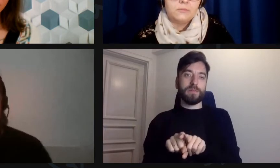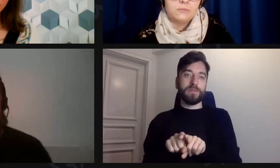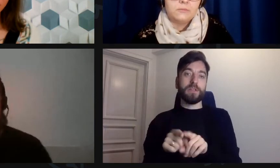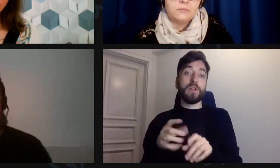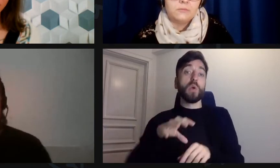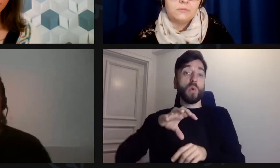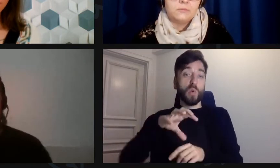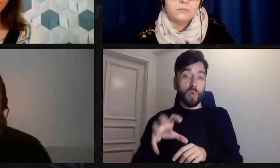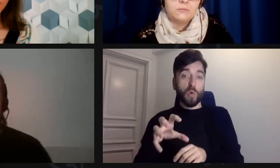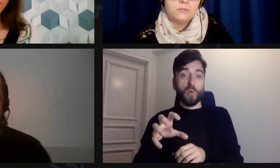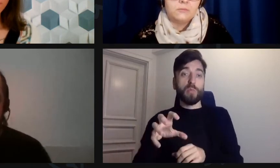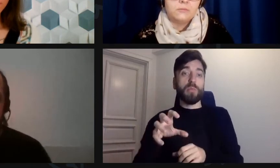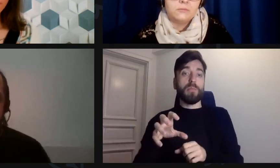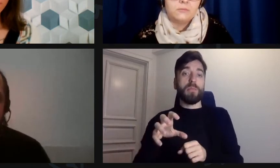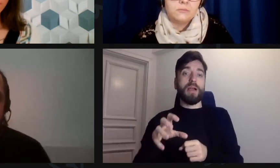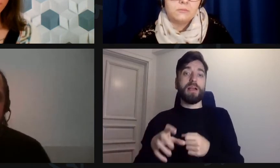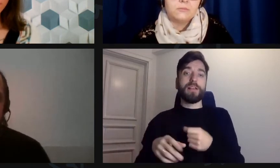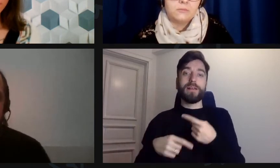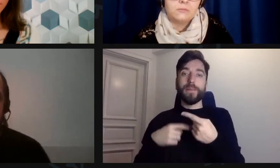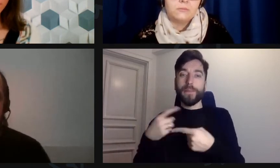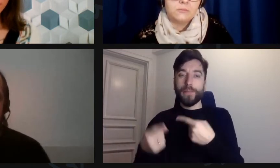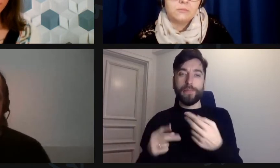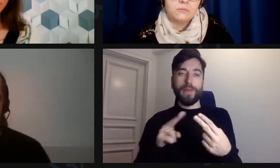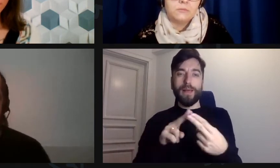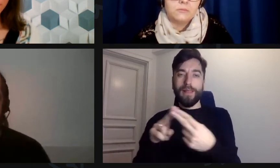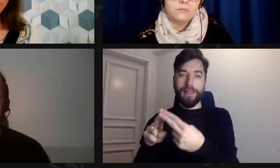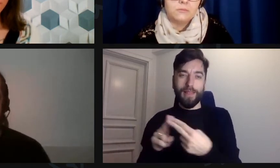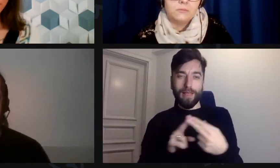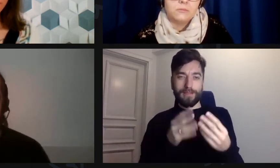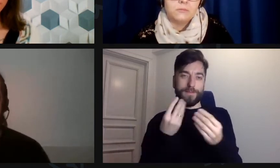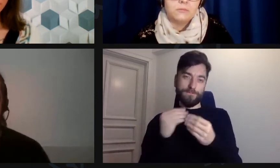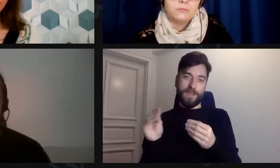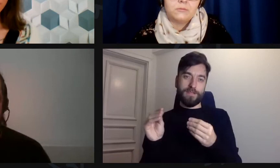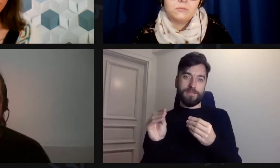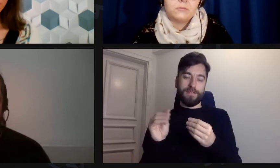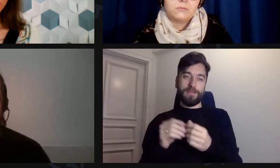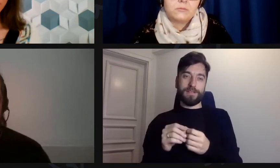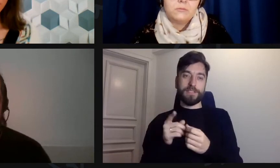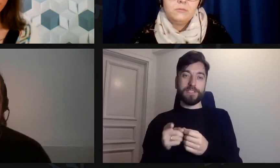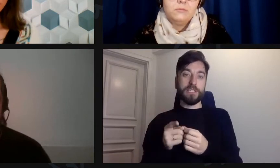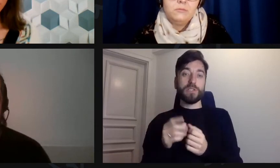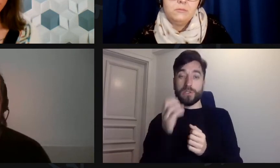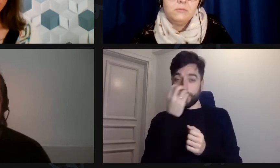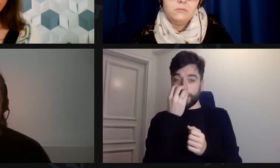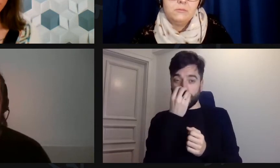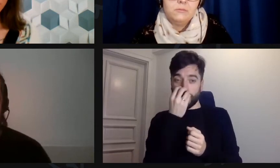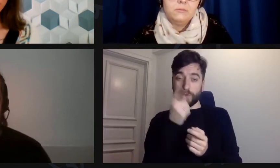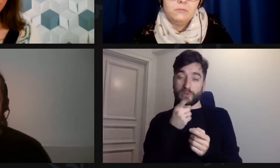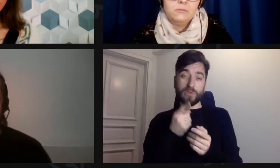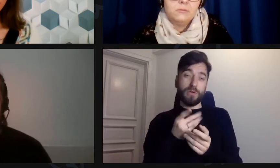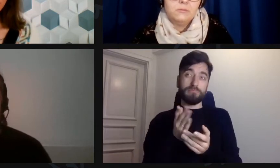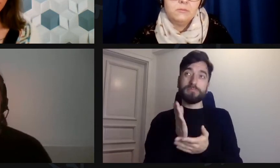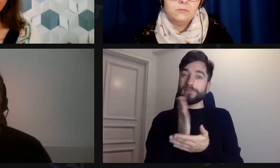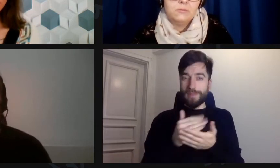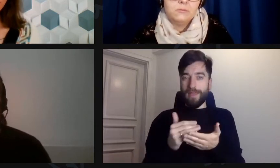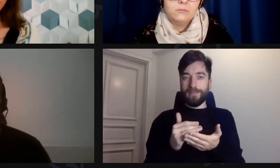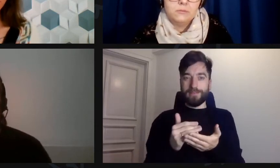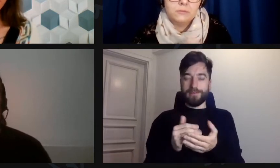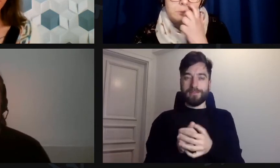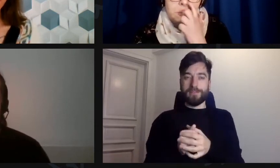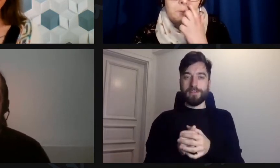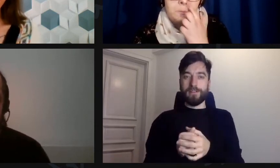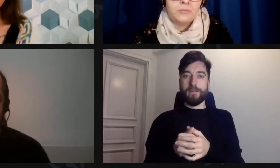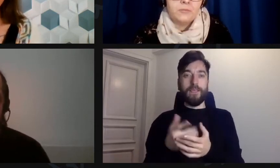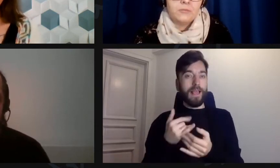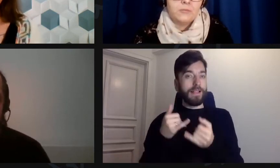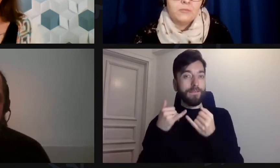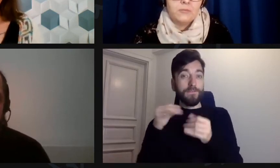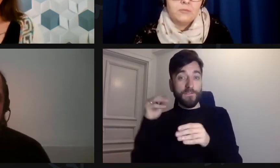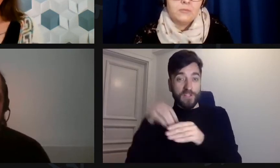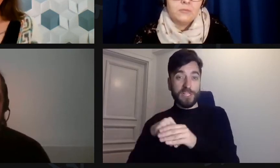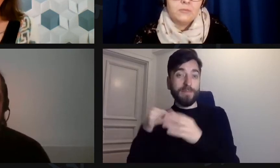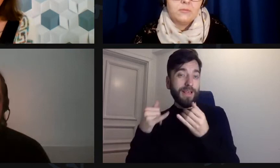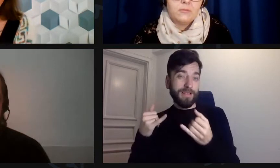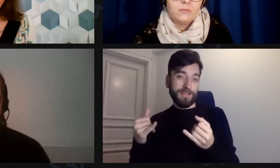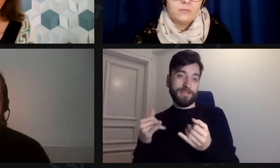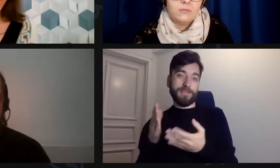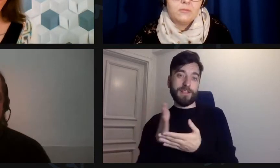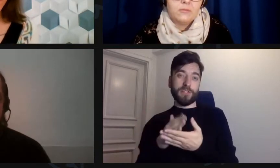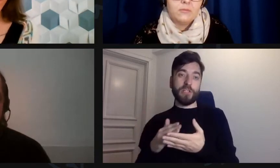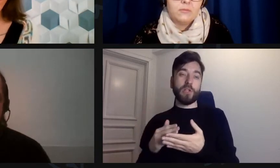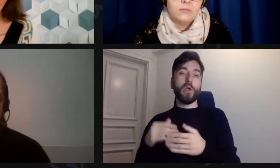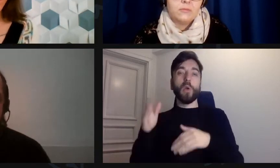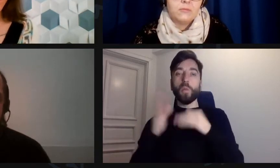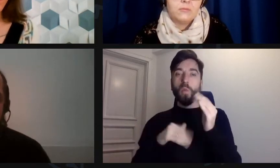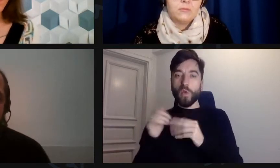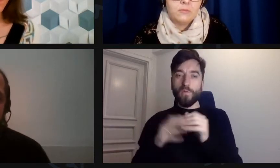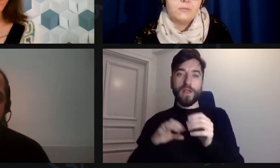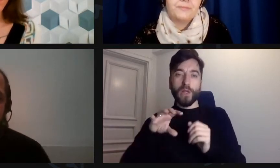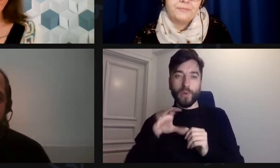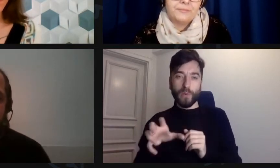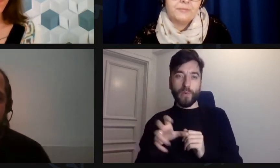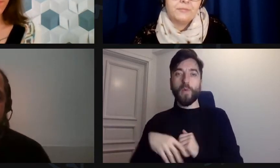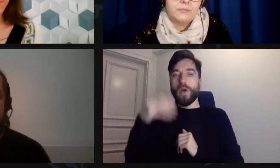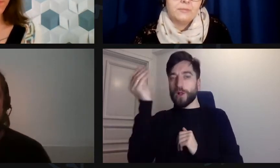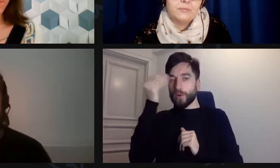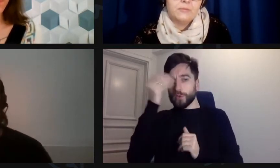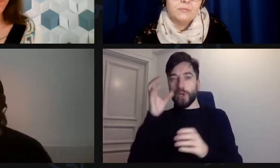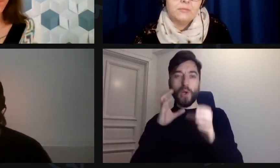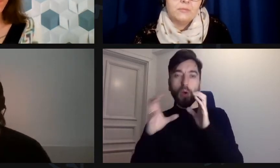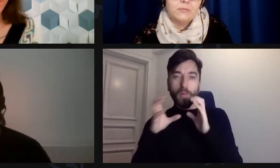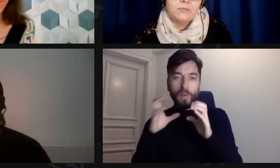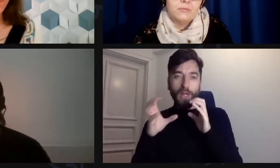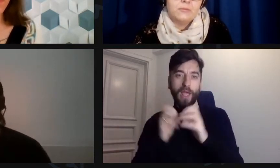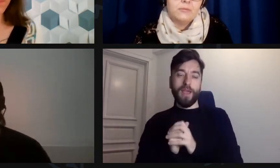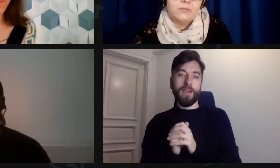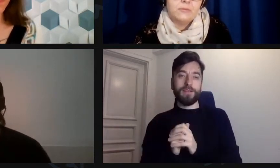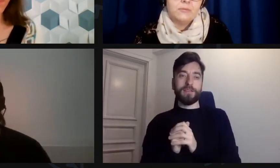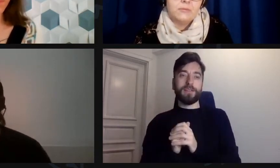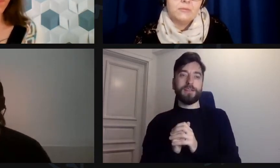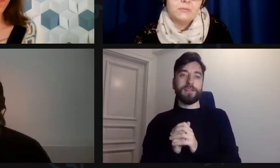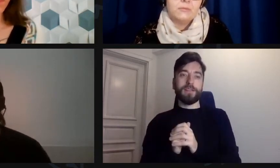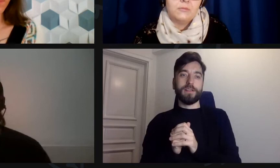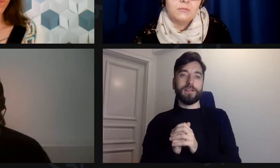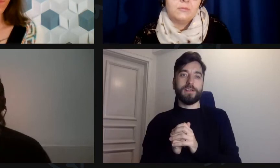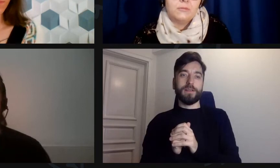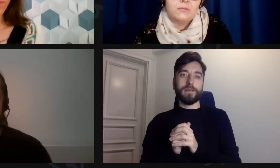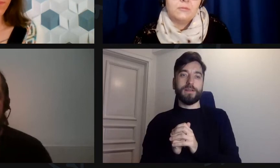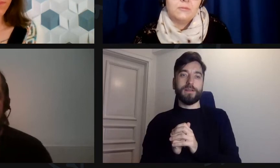gdzie zachodzi wiele relacji i cyrk jest taki miejscem, żeby dać sobie szanse na budowanie grupy, na komunikacje, na radzenie sobie z problemami.